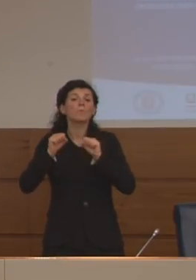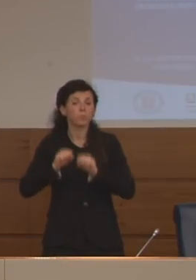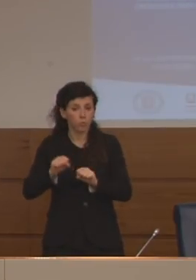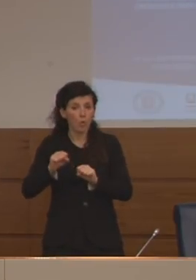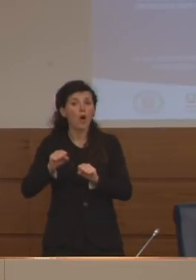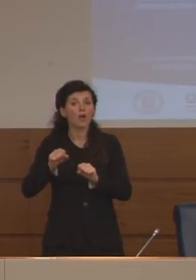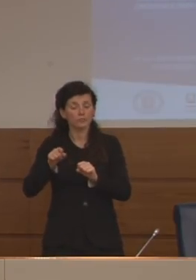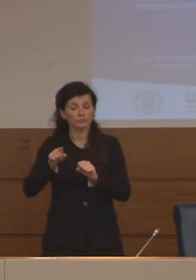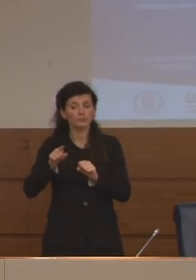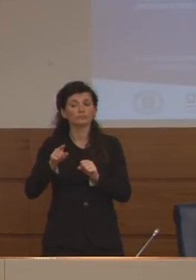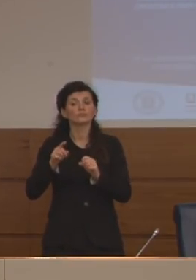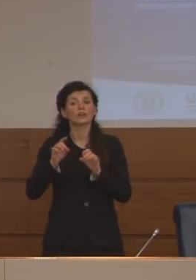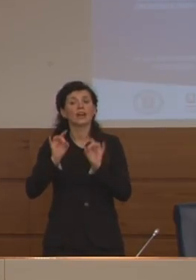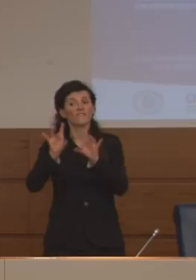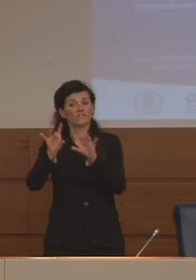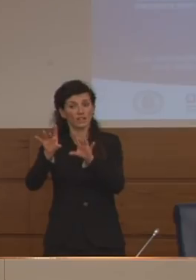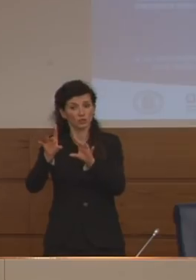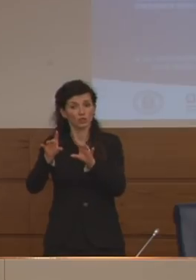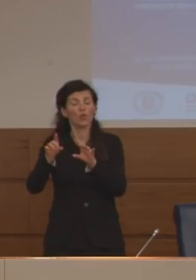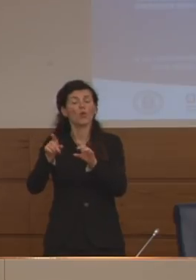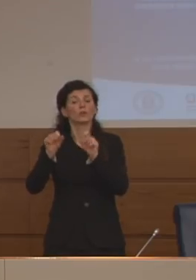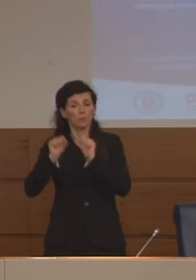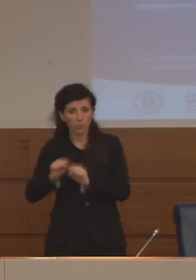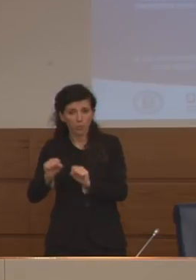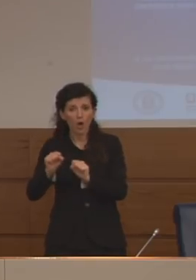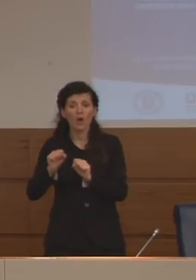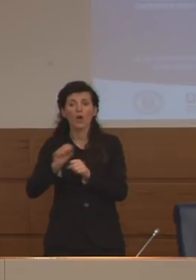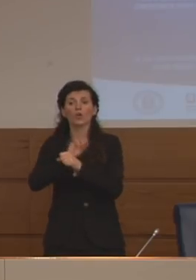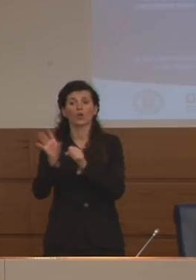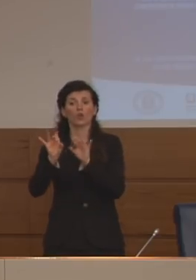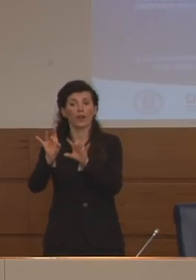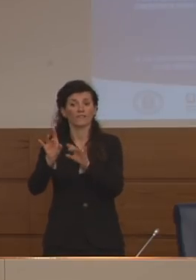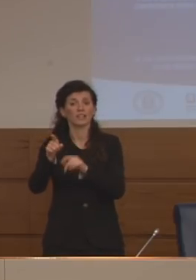può contrarre l'infezione. Quindi, al di là del valore numerico,